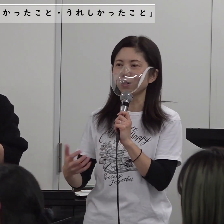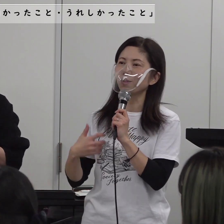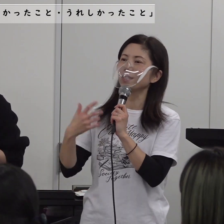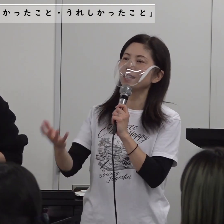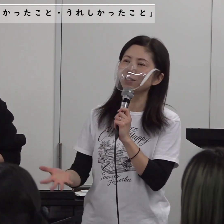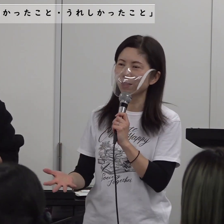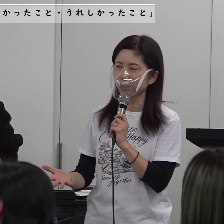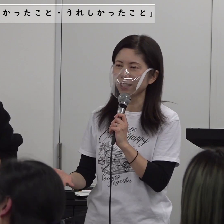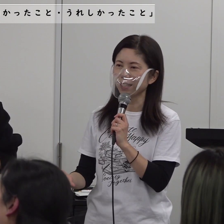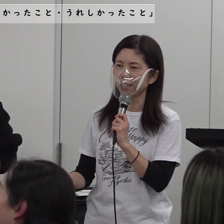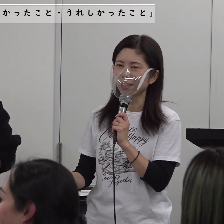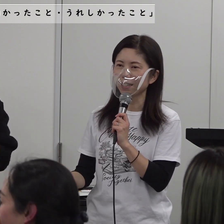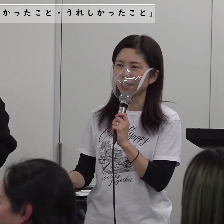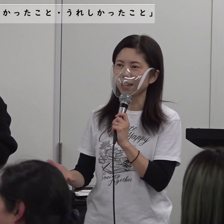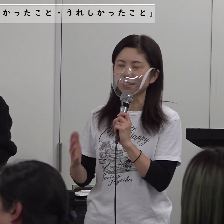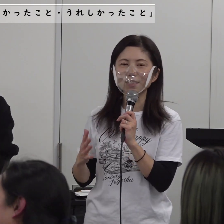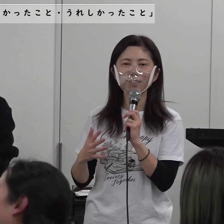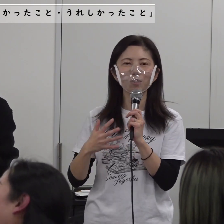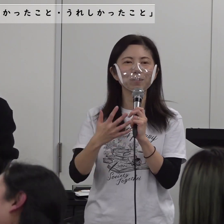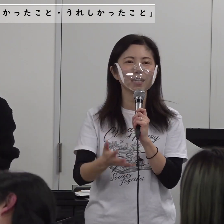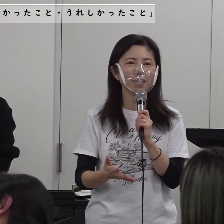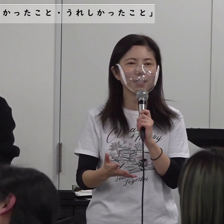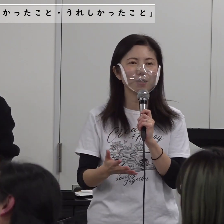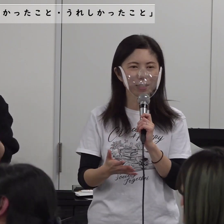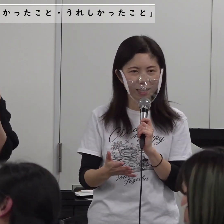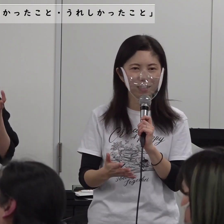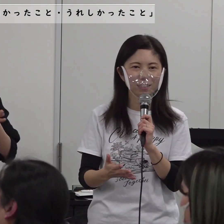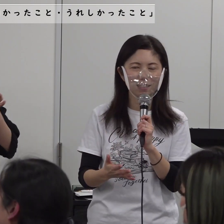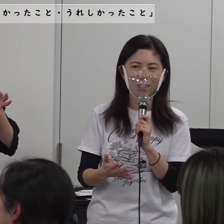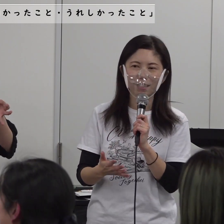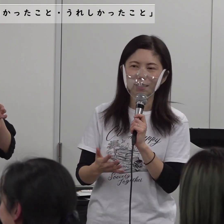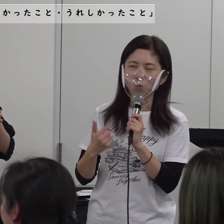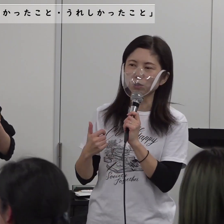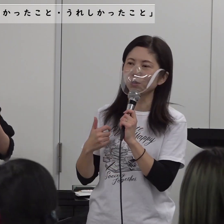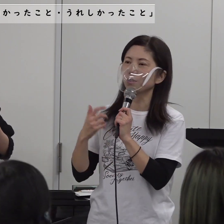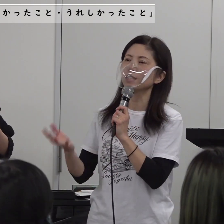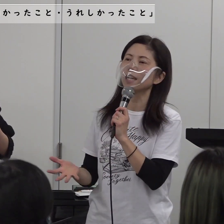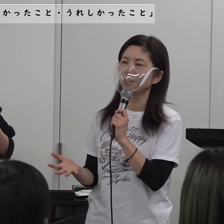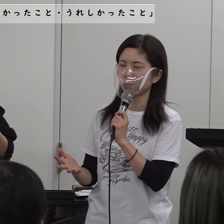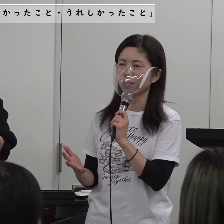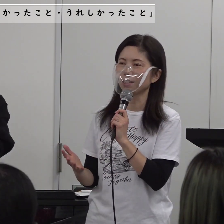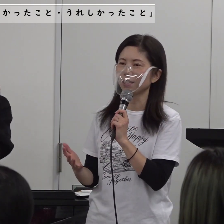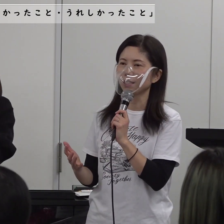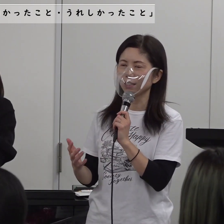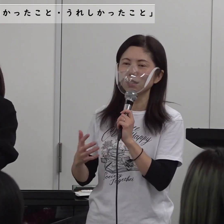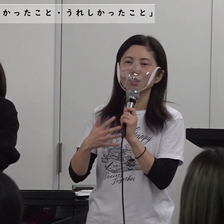旅行できるかもしれない 新しいお店行ってみたい お仕事したいとか